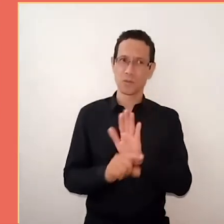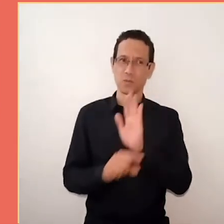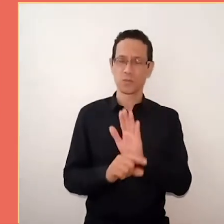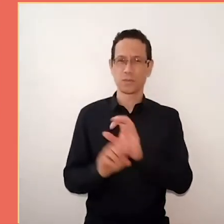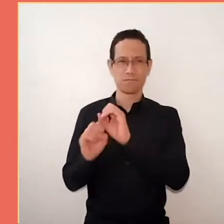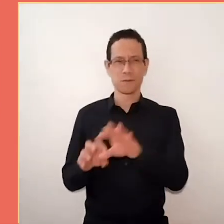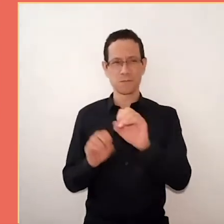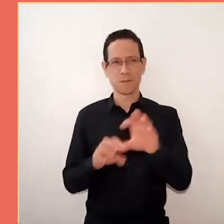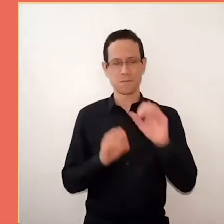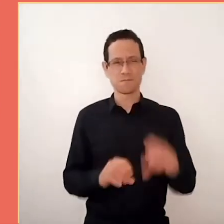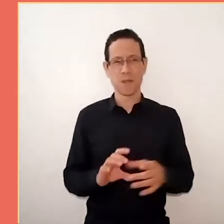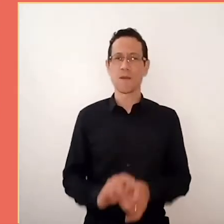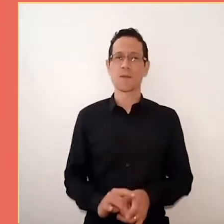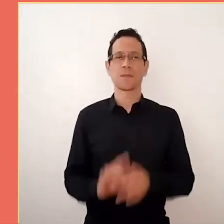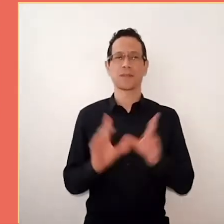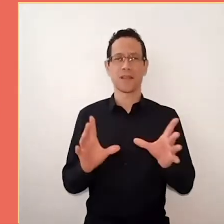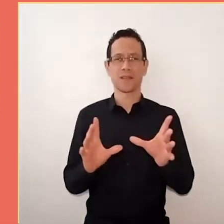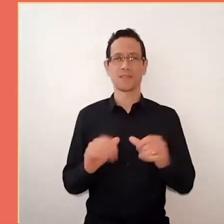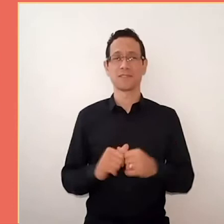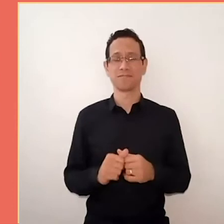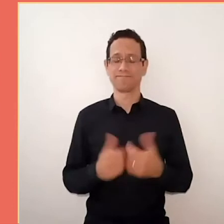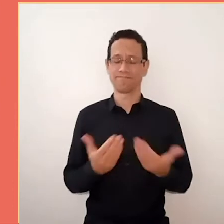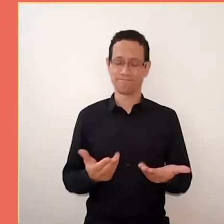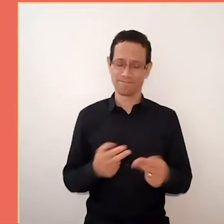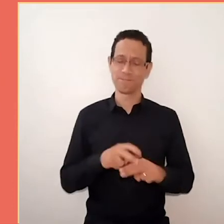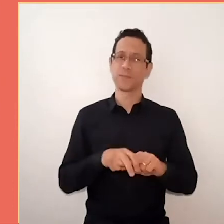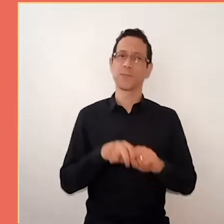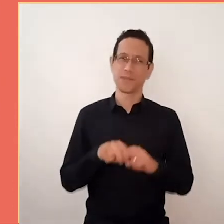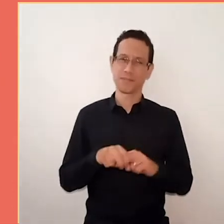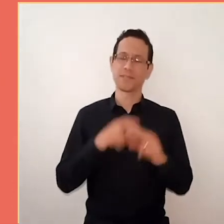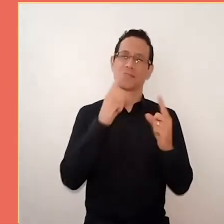E por isso ela é tão atacada, por isso ela precisa ser controlada.